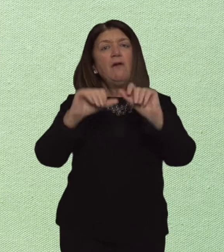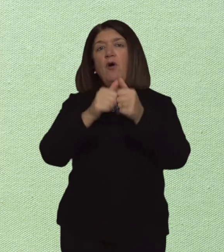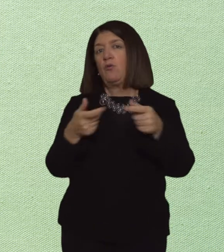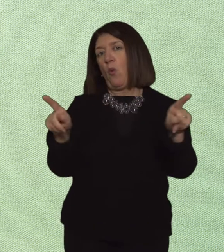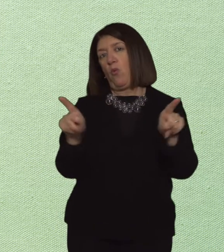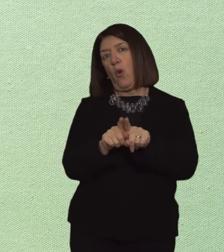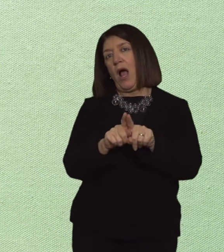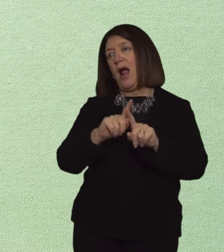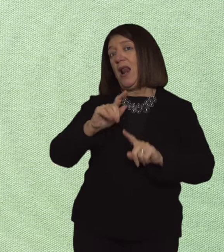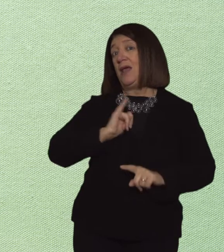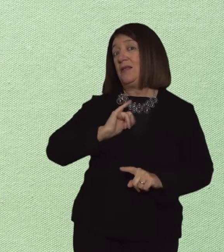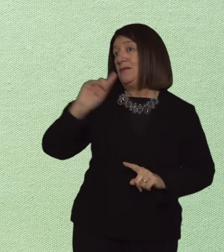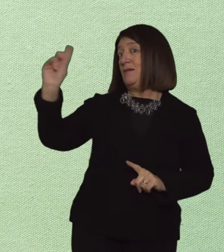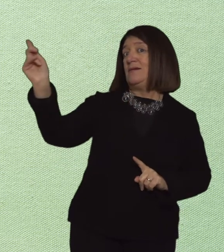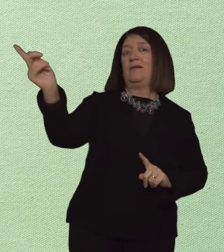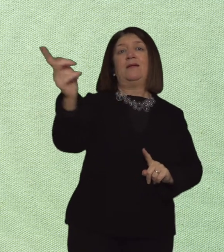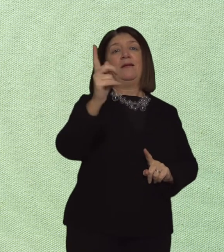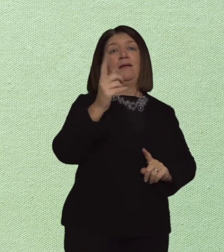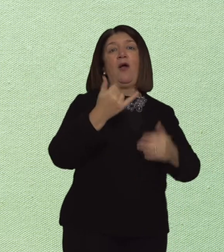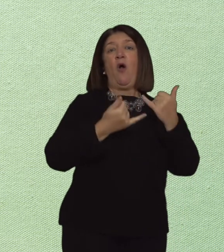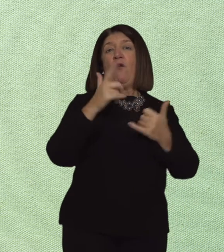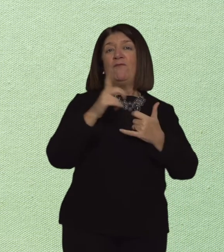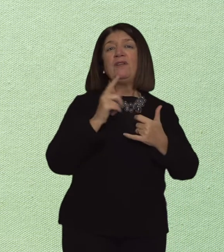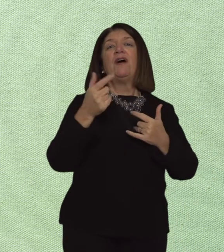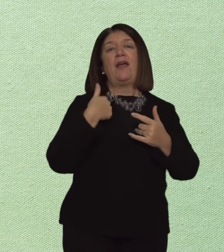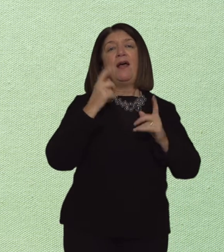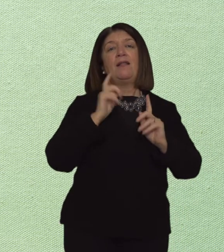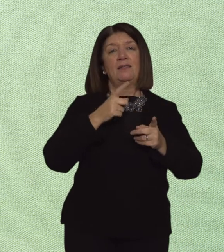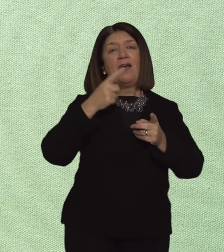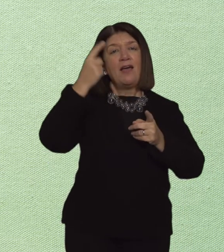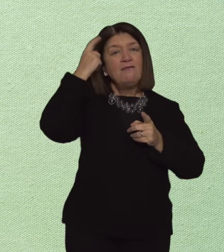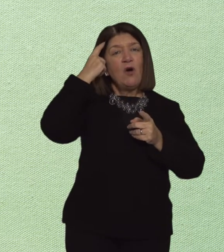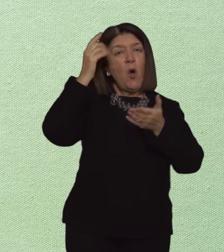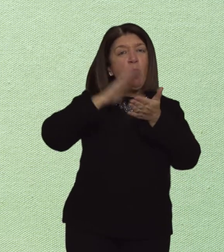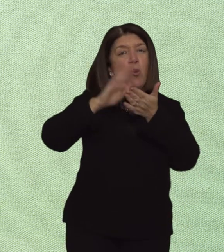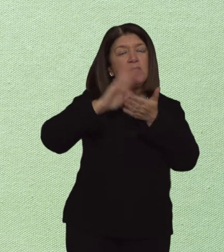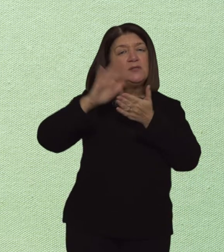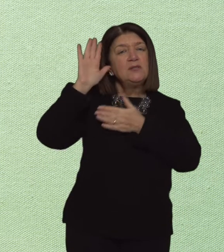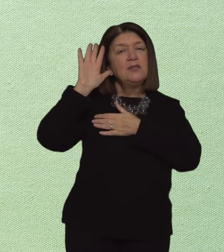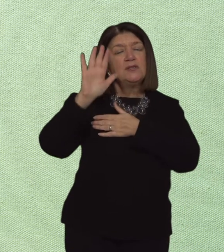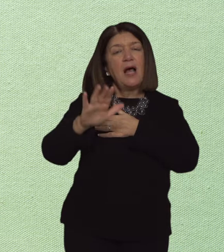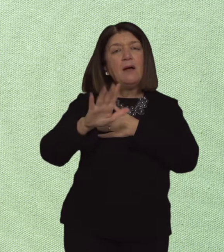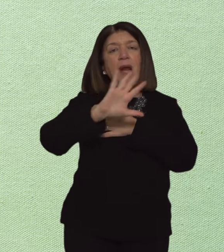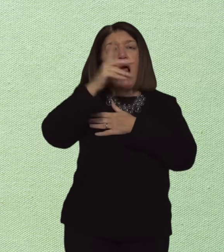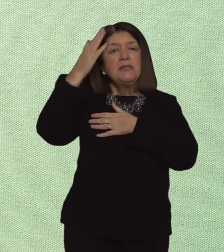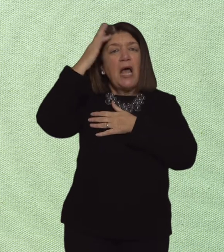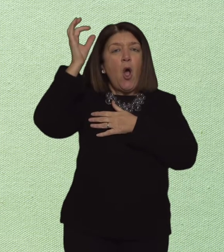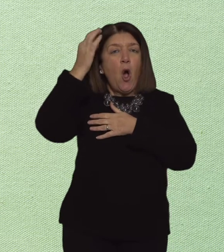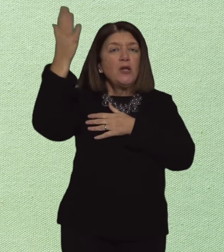tanto e poi ce ne dimentichiamo e applichiamo sistemi di comprensione di analisi della